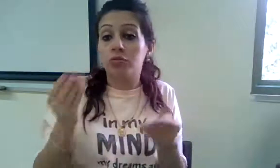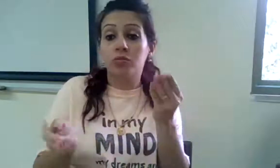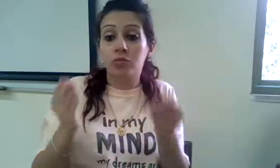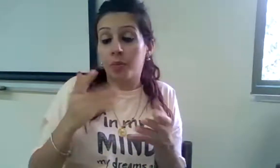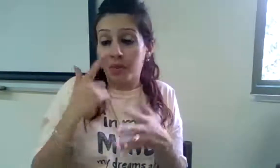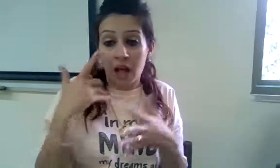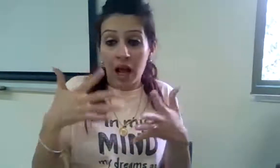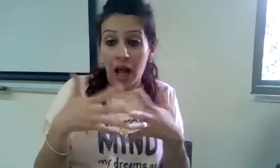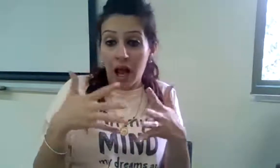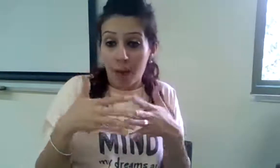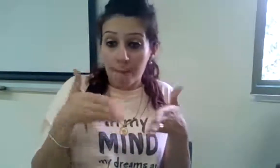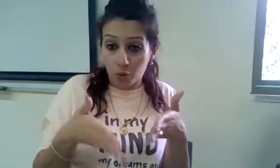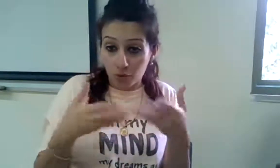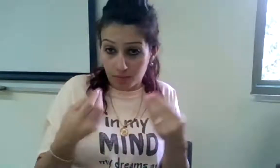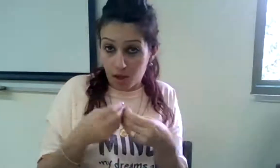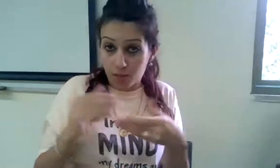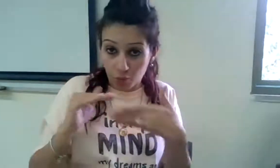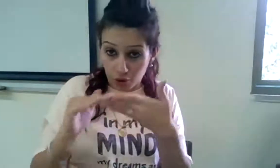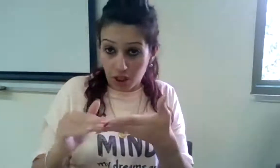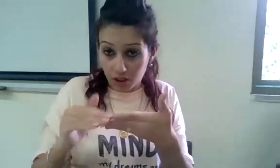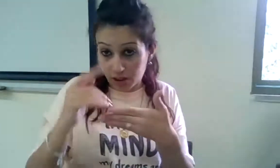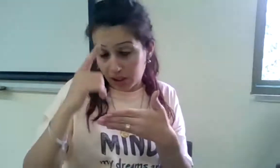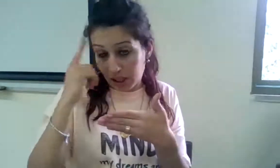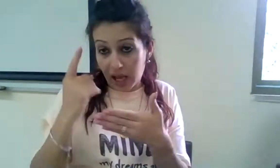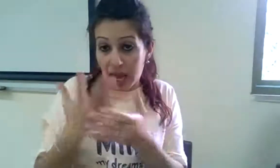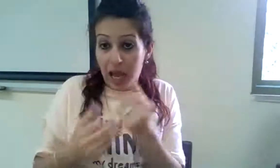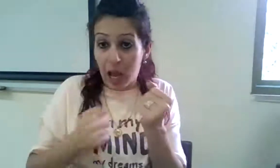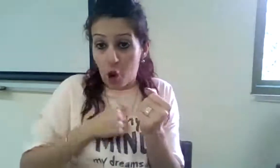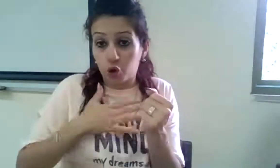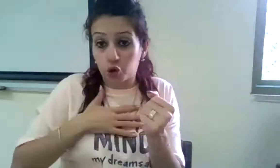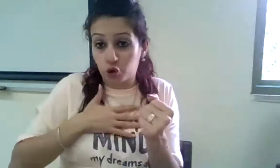داخل الصف مراعاة كون الأطفال بحاجة إلى